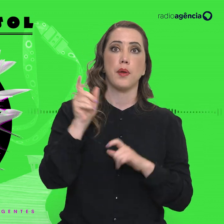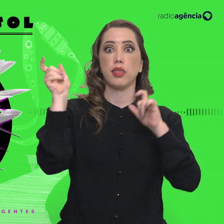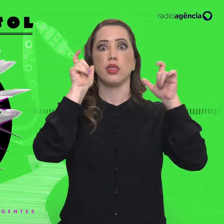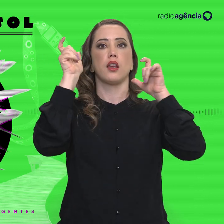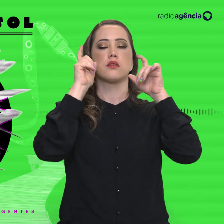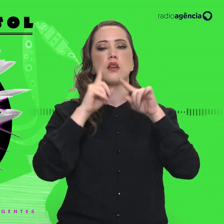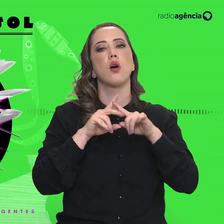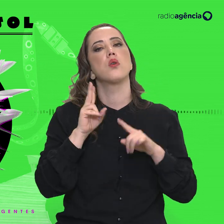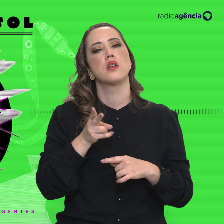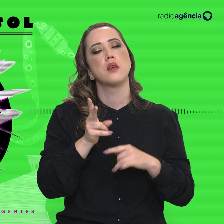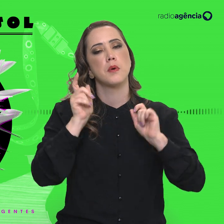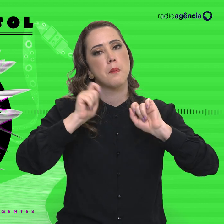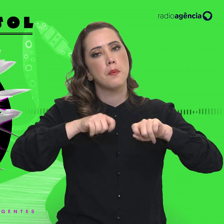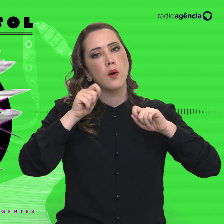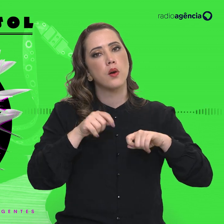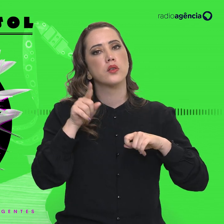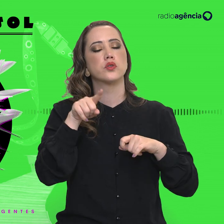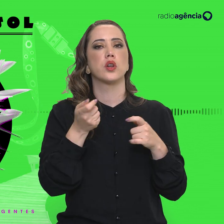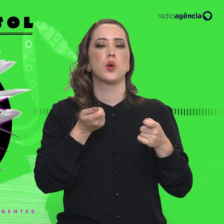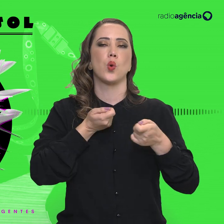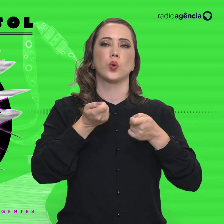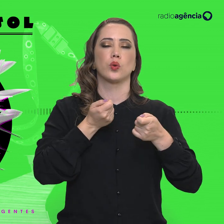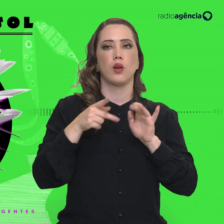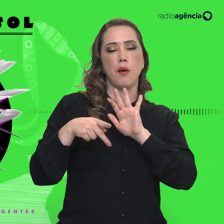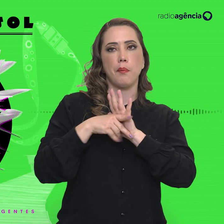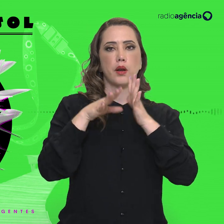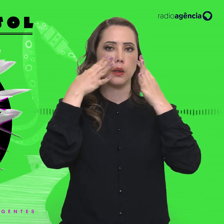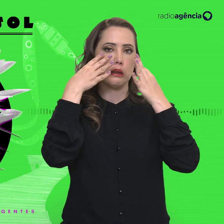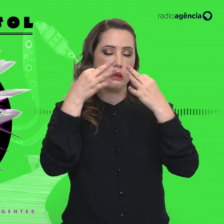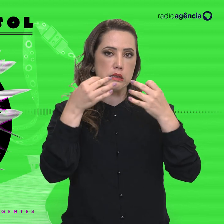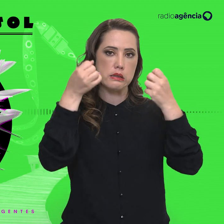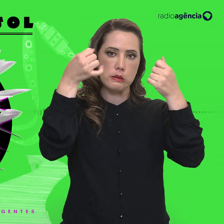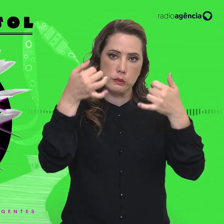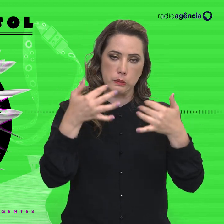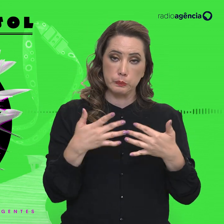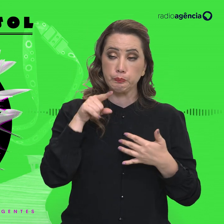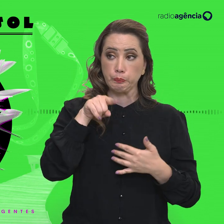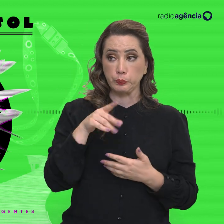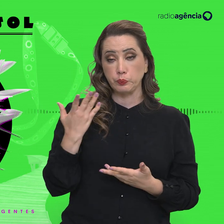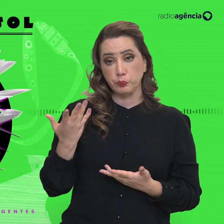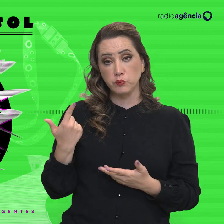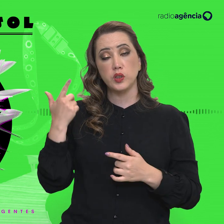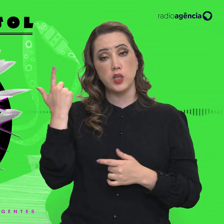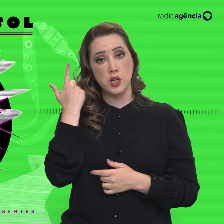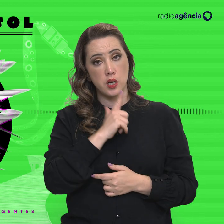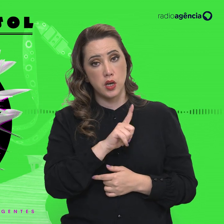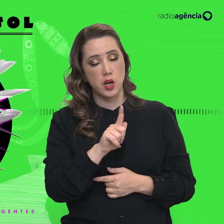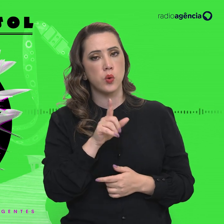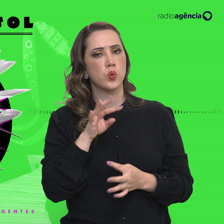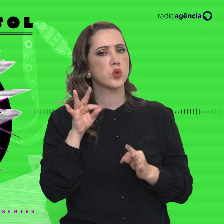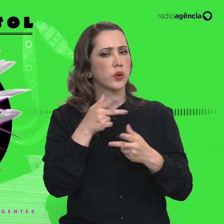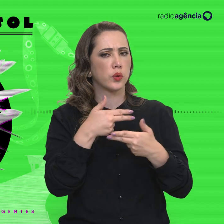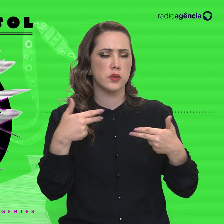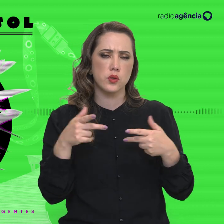Sempre que pode, ele regula a tensão quando vai fazer algo. E assim consegue fazer de tudo, um pouco.